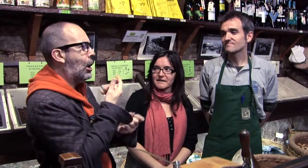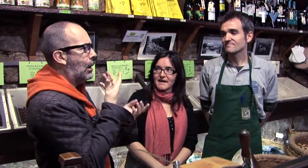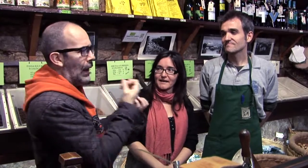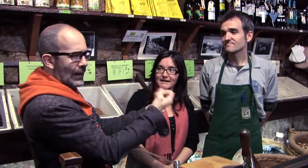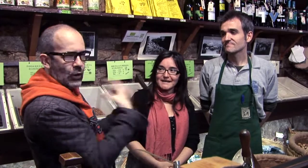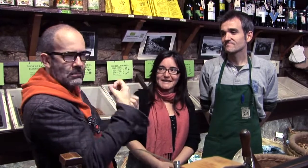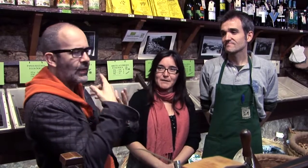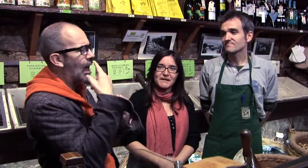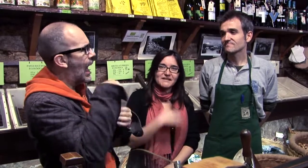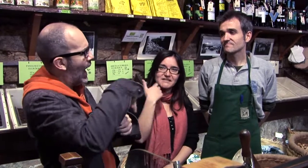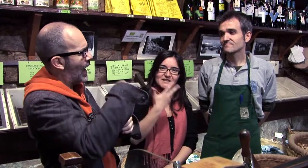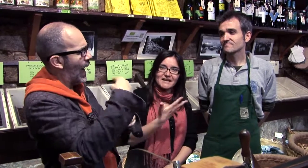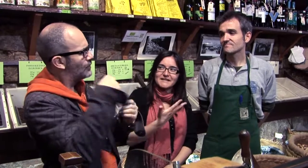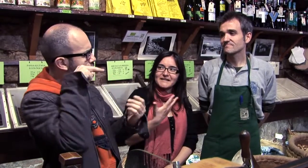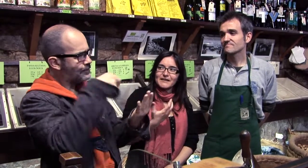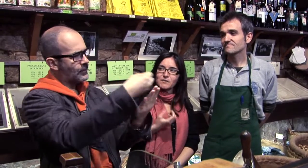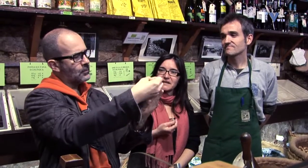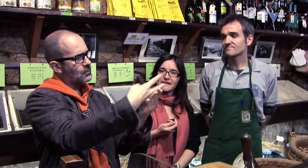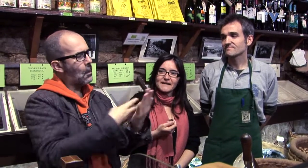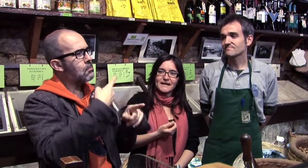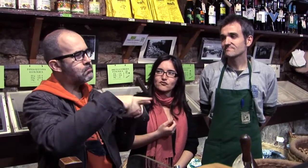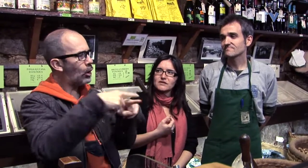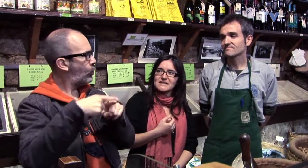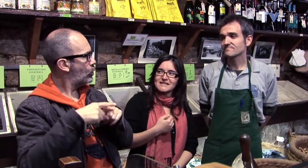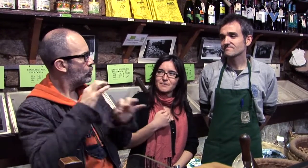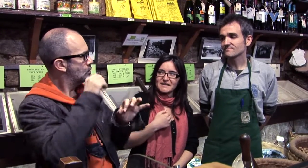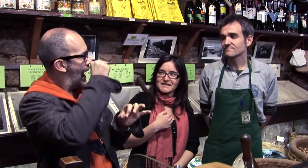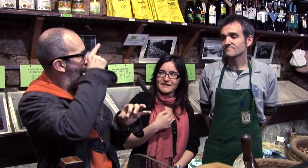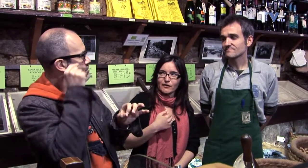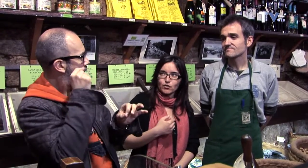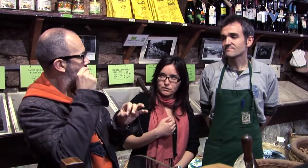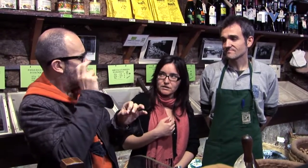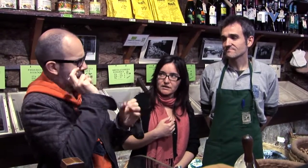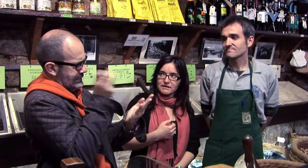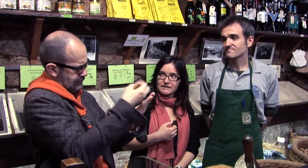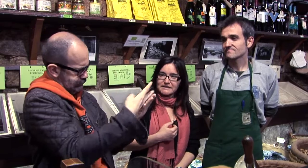me informara de los productos que hay aparte de las almendras